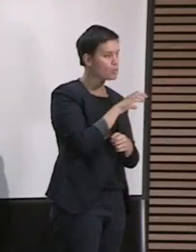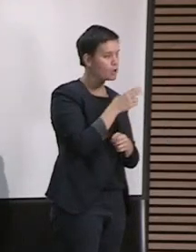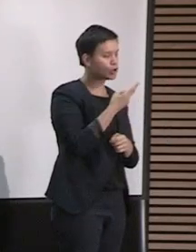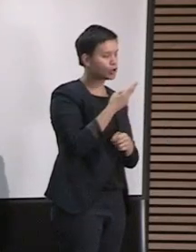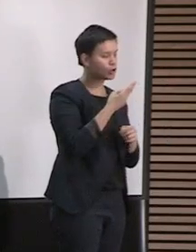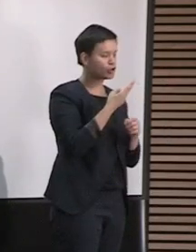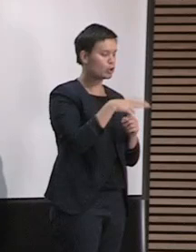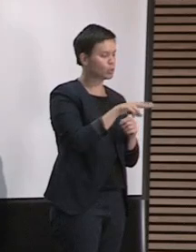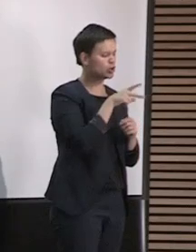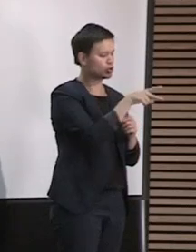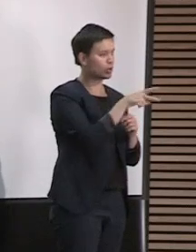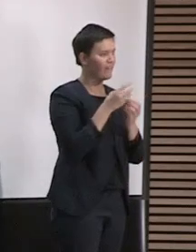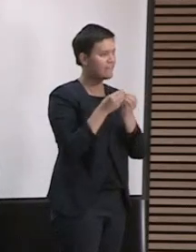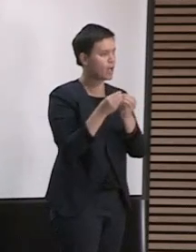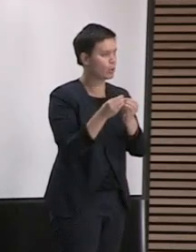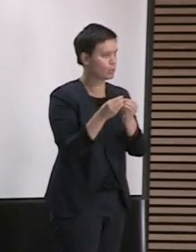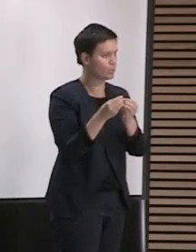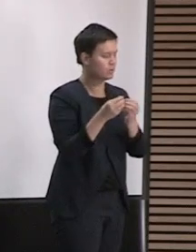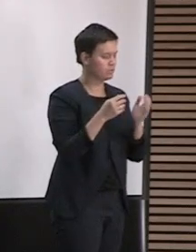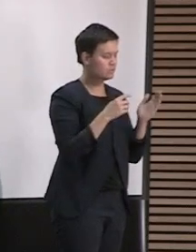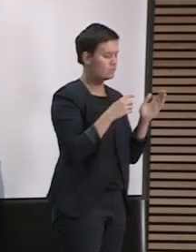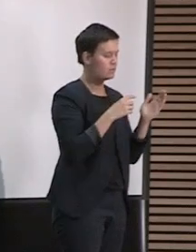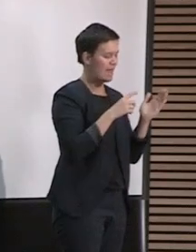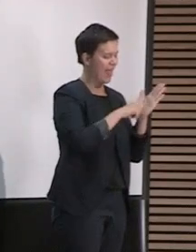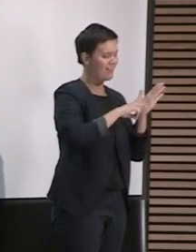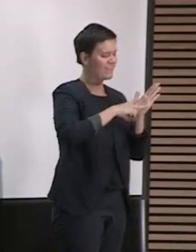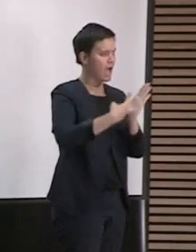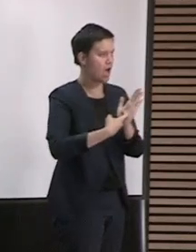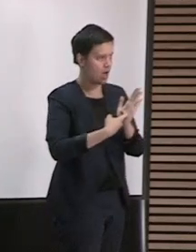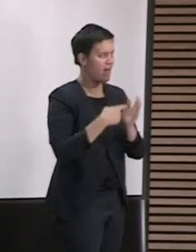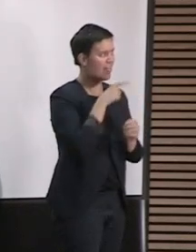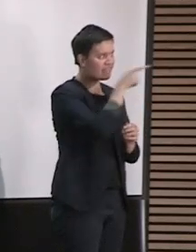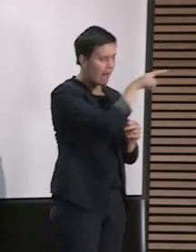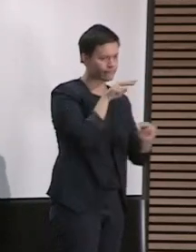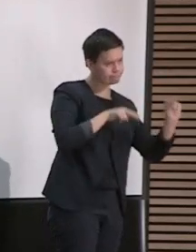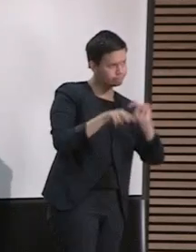tupato tuku nama kei a raatau